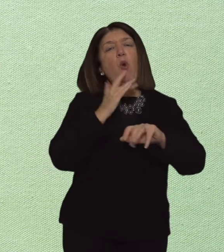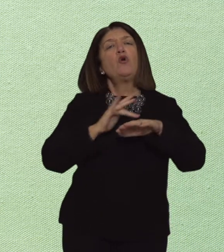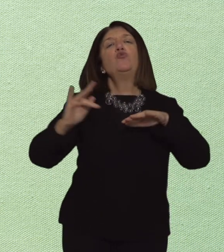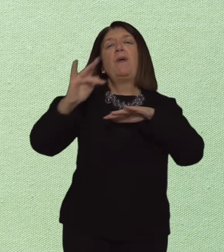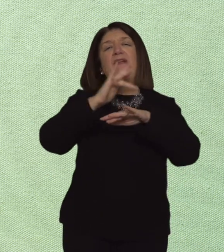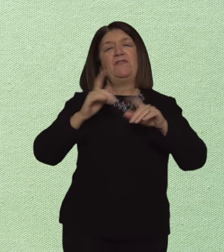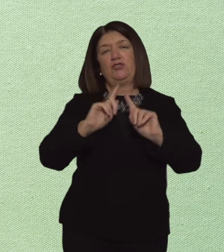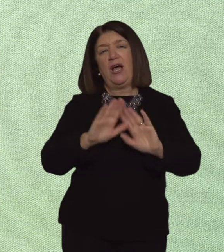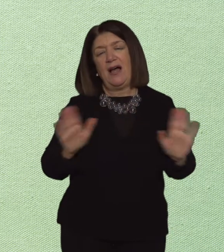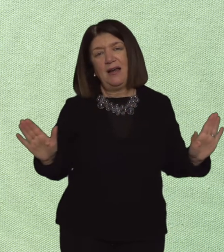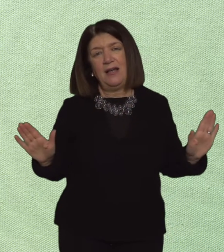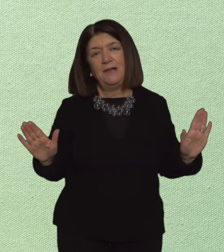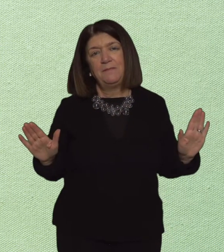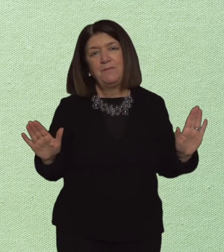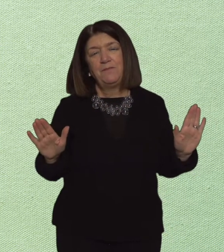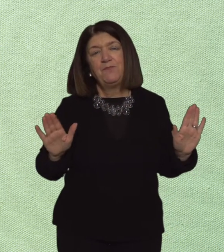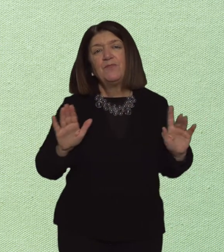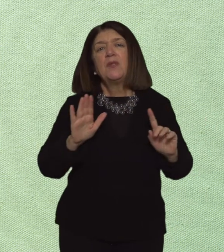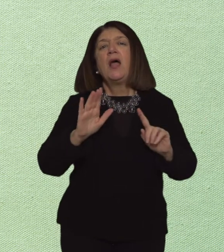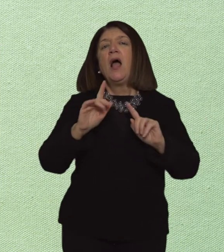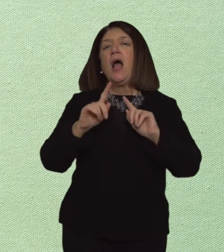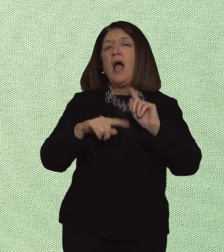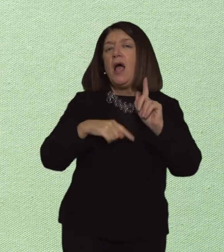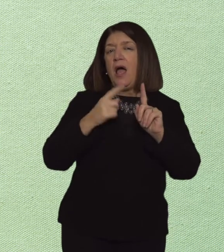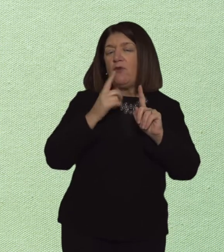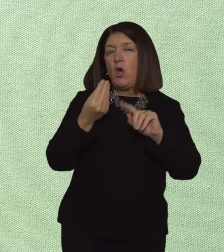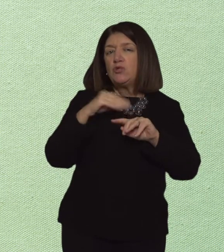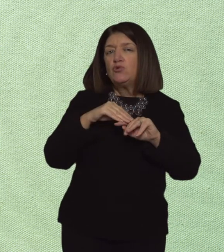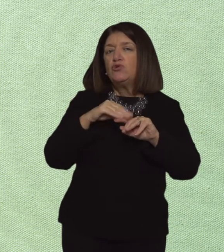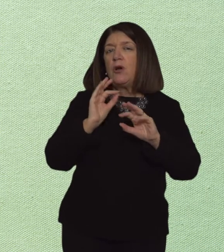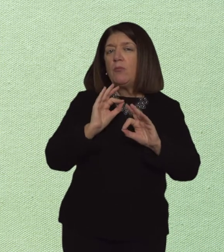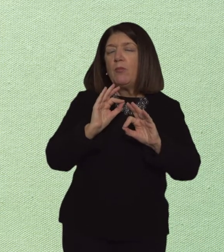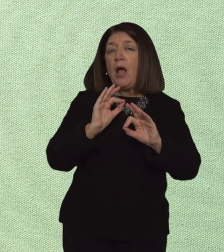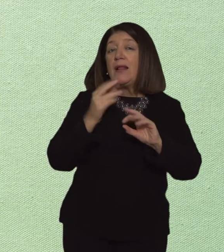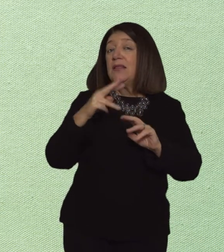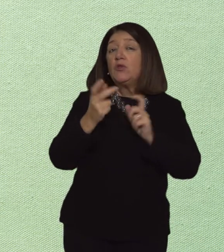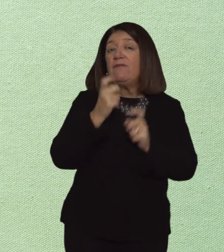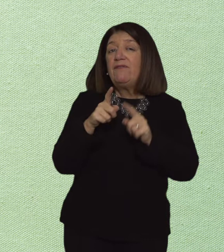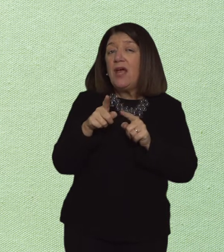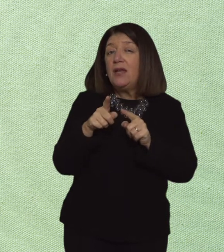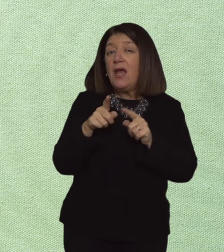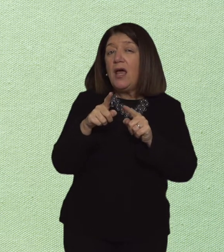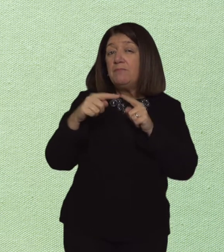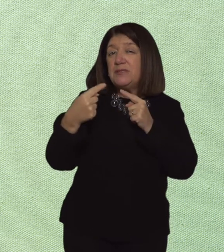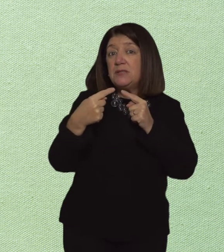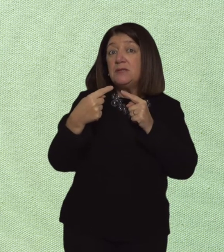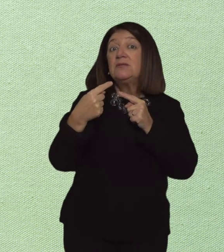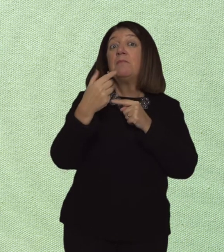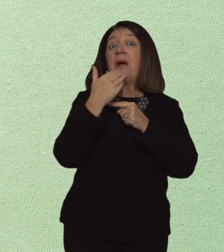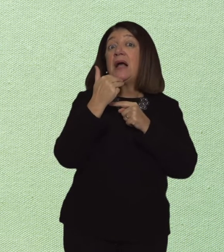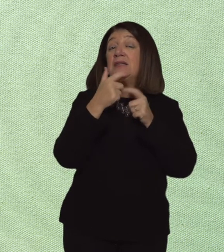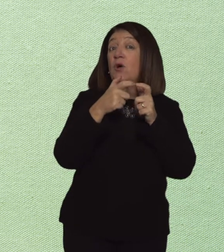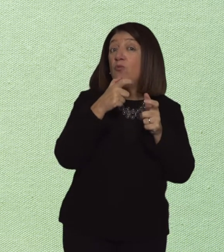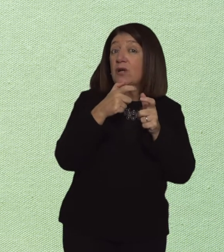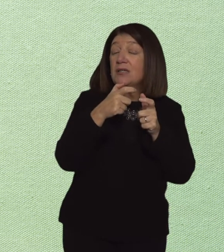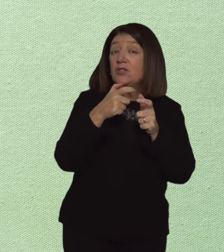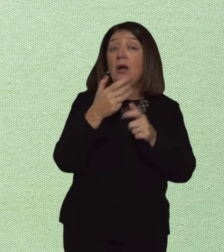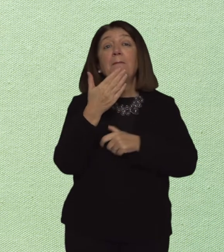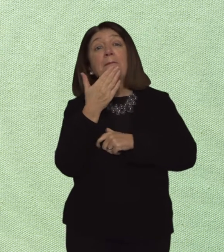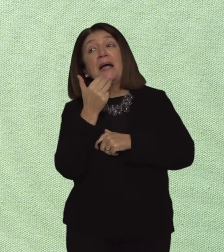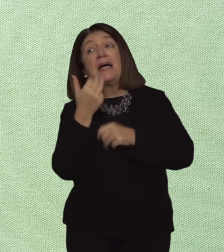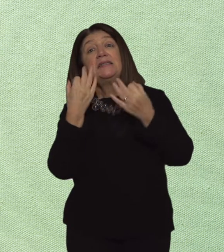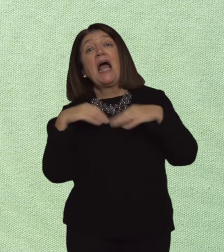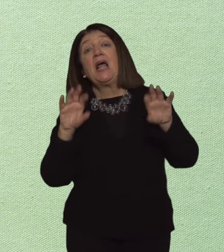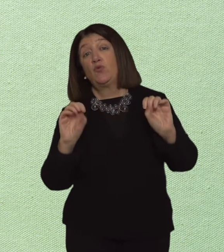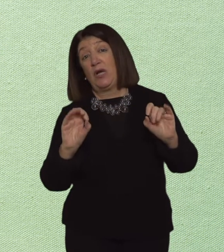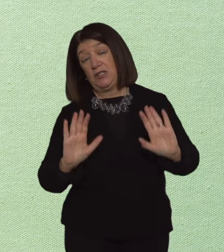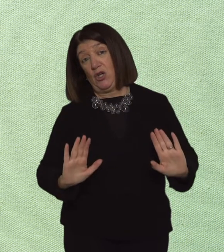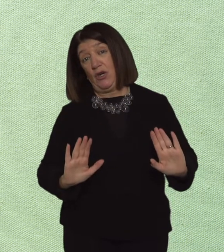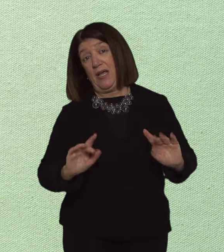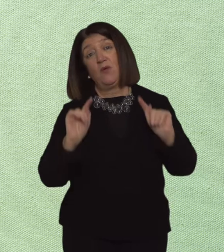la mancanza di comunicazione educazione su questi temi non è possibile, come dico sempre, che la cultura della convivenza